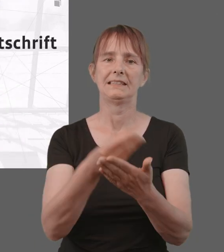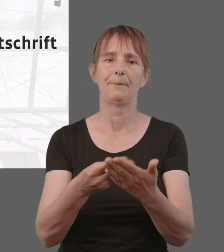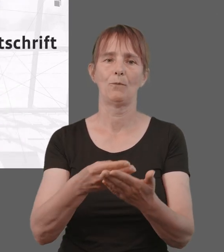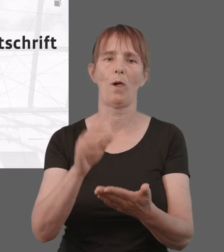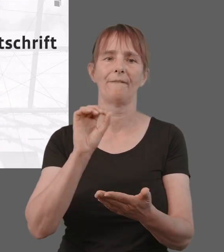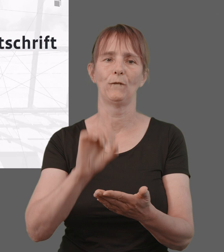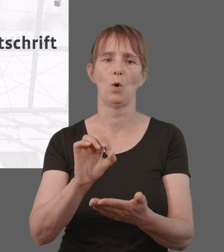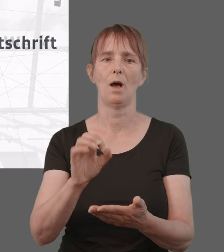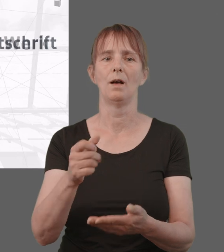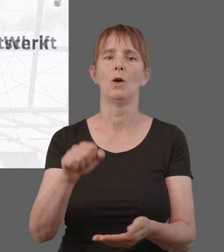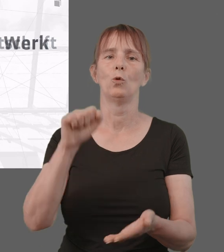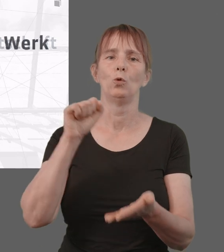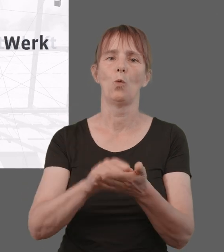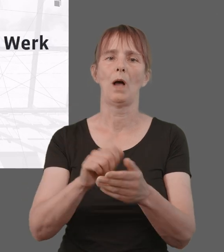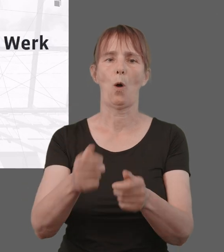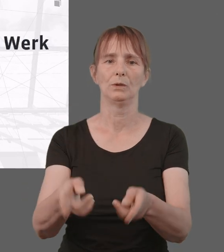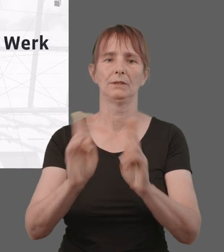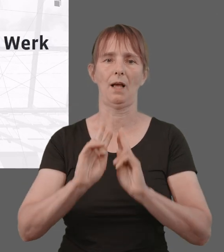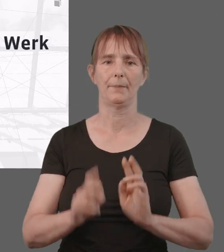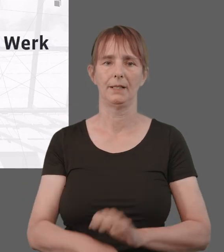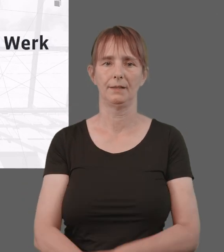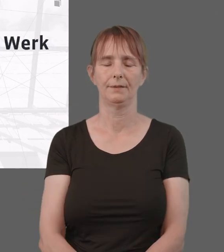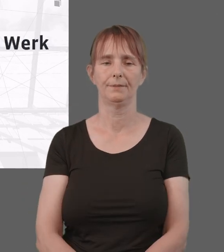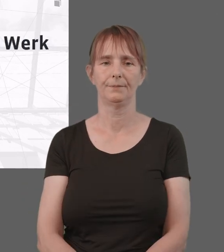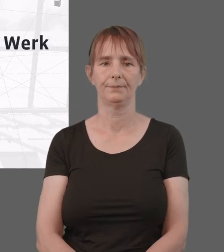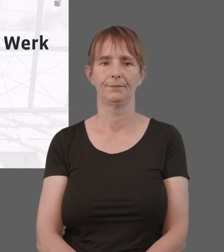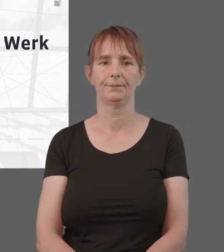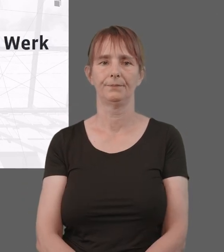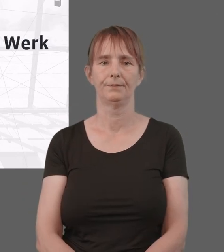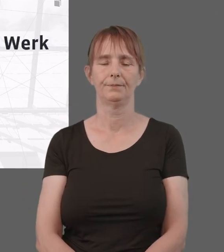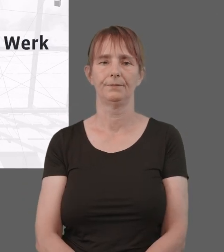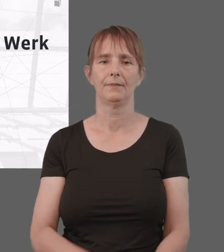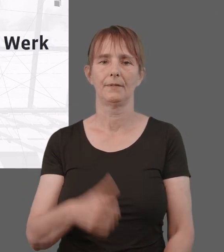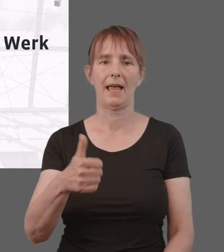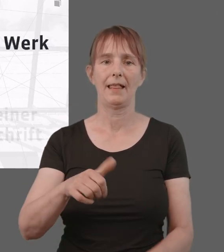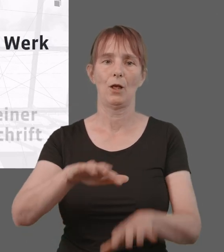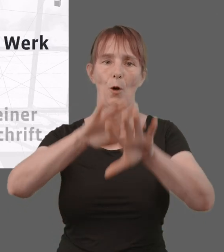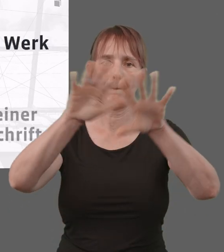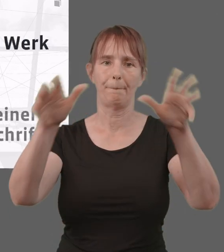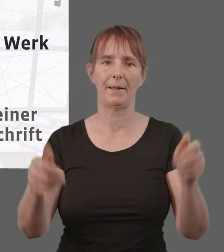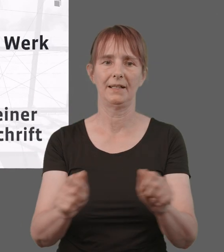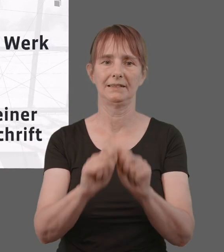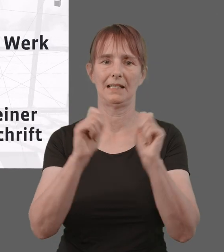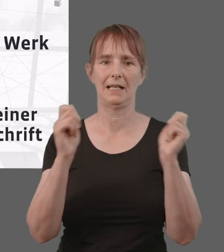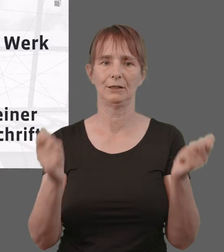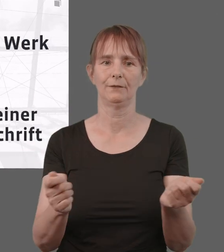das übergeordnete Werk steht. Die Ausleihe einer kompletten Zeitschrift ist in der Regel nicht über